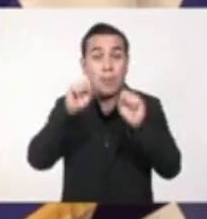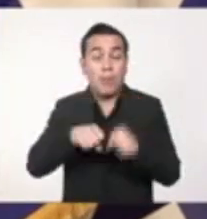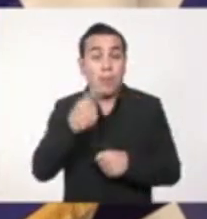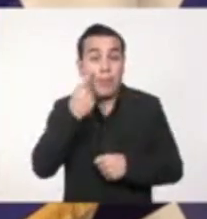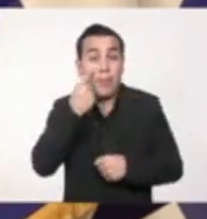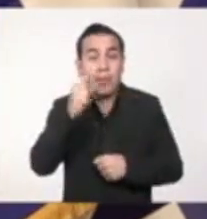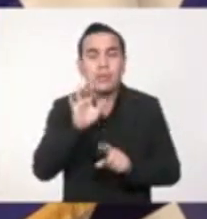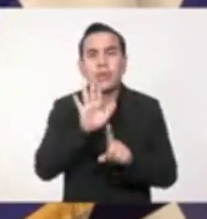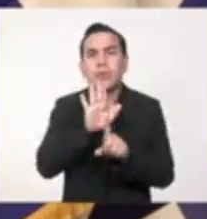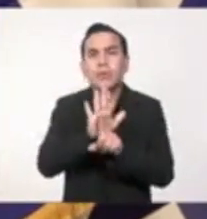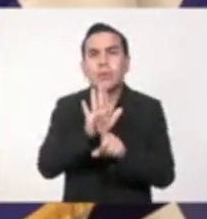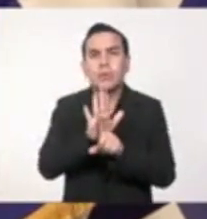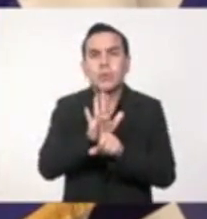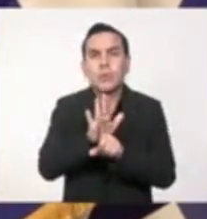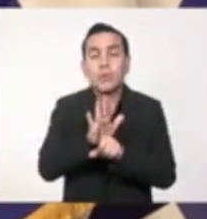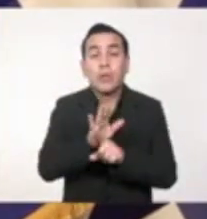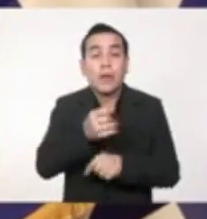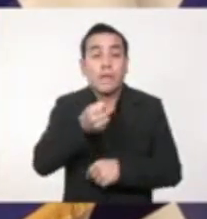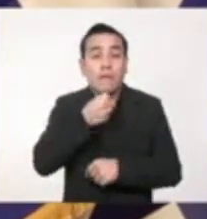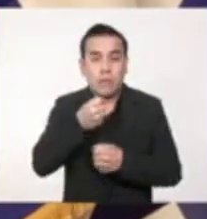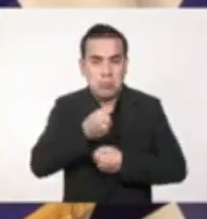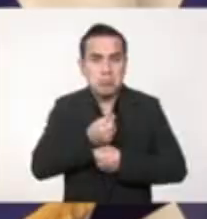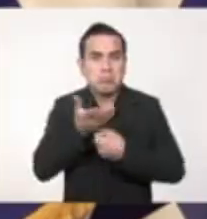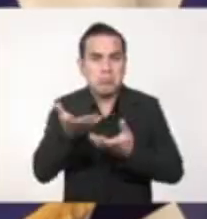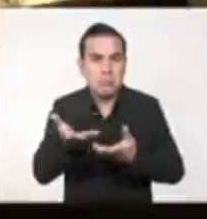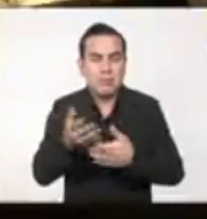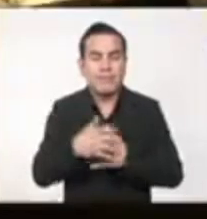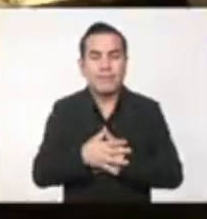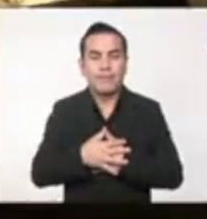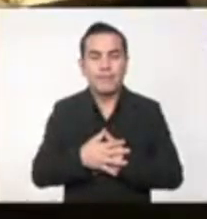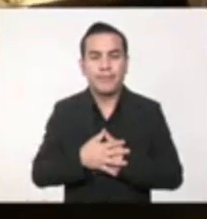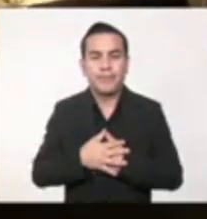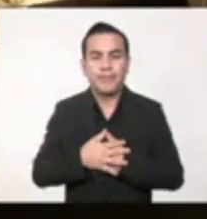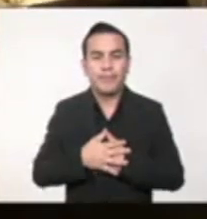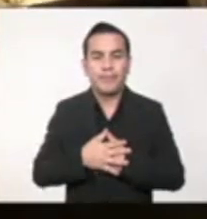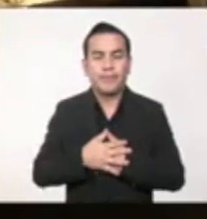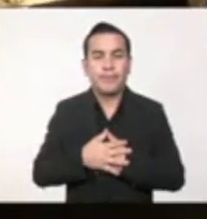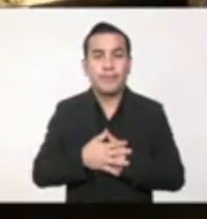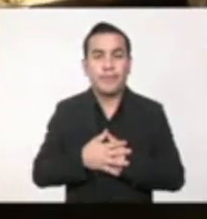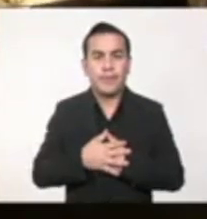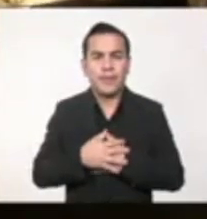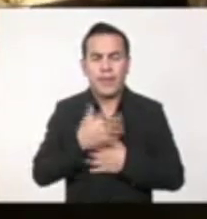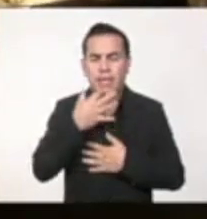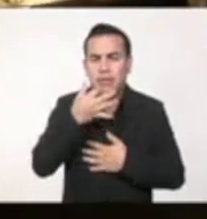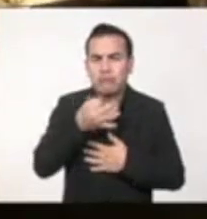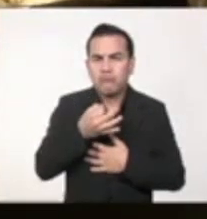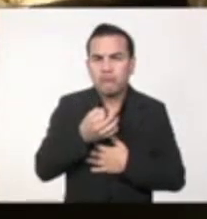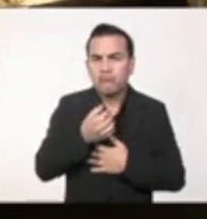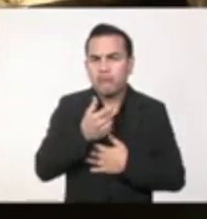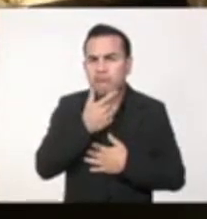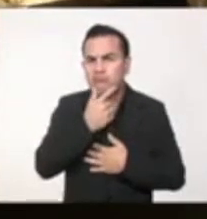de sus pronunciamientos. Y y me extraña porque aquí nosotros en